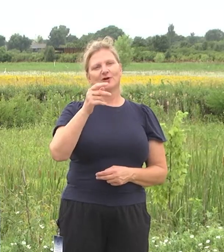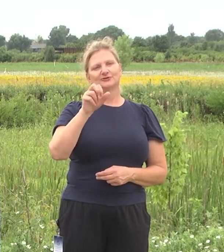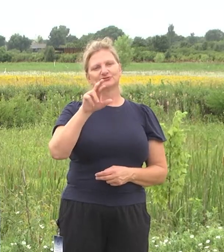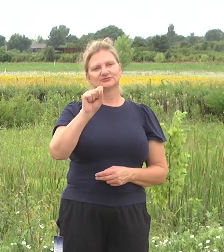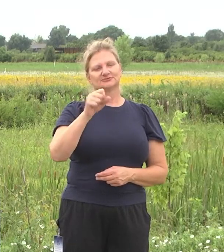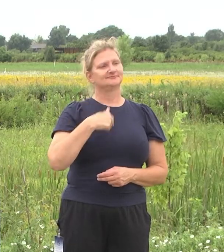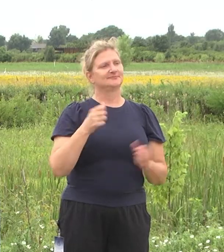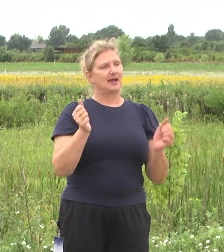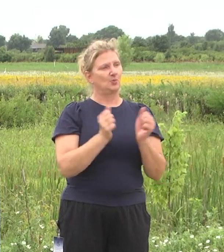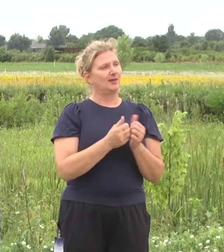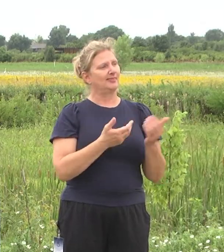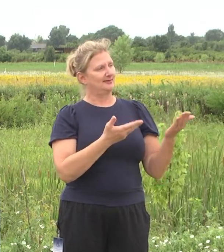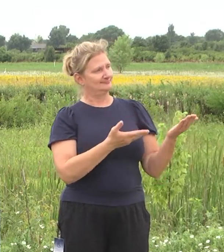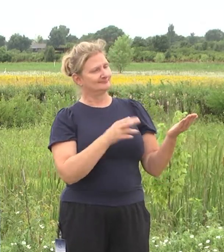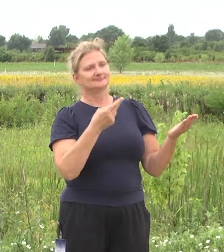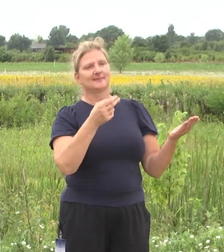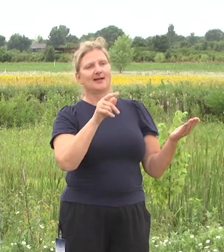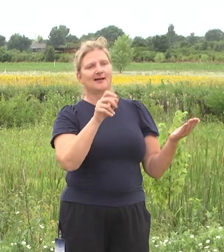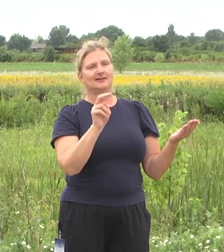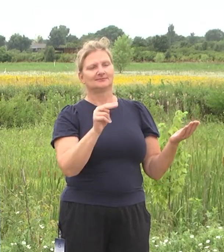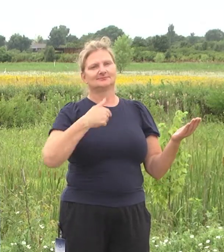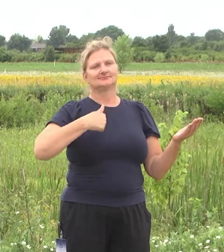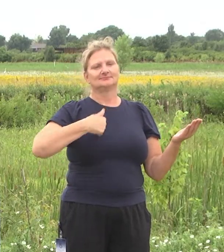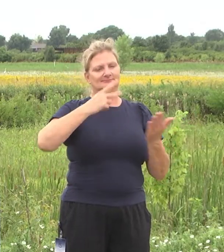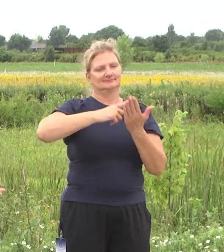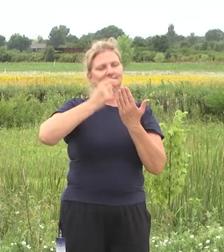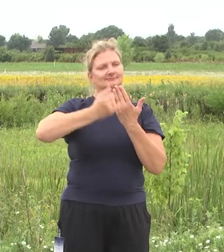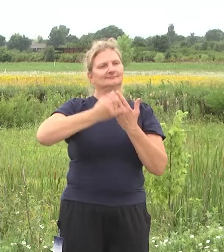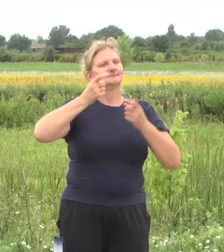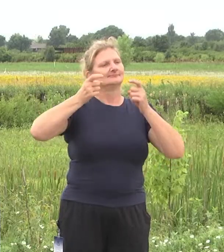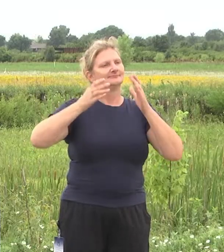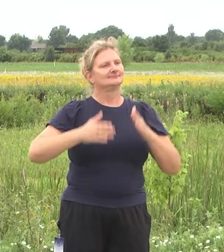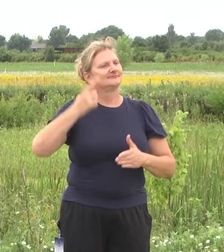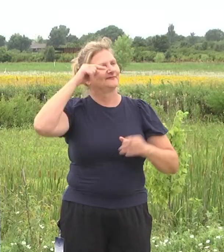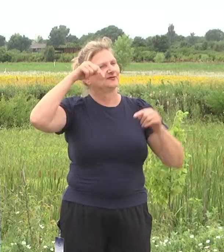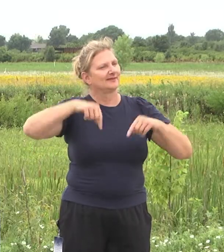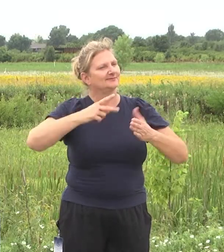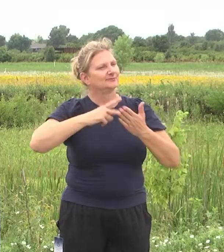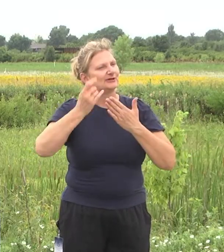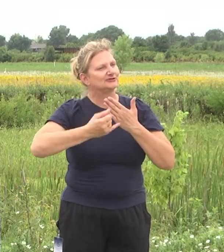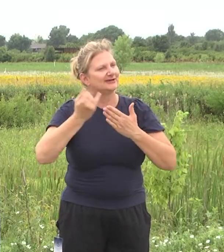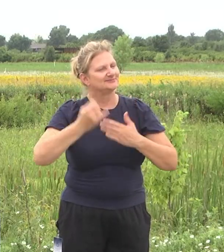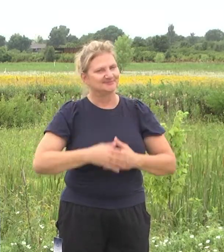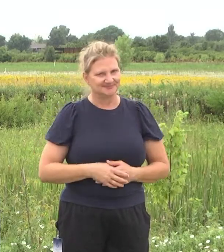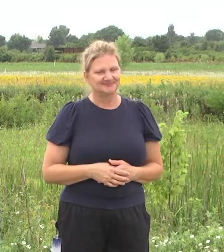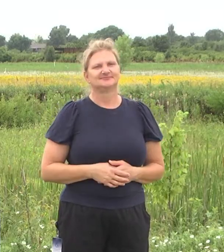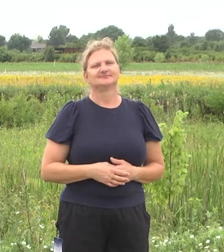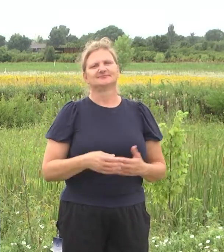Hutton. Soy el gerente de proyecto. Quiero agradecerles a todos por venir